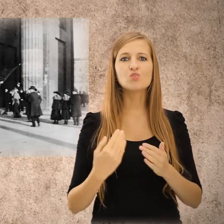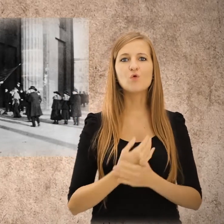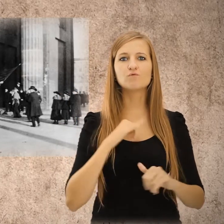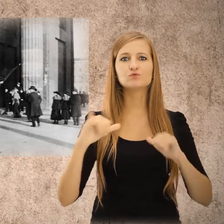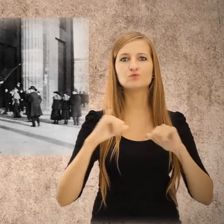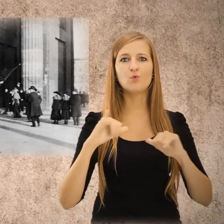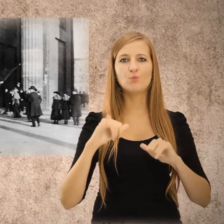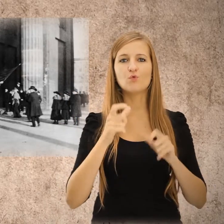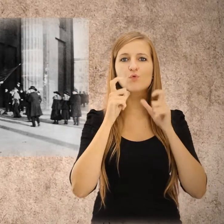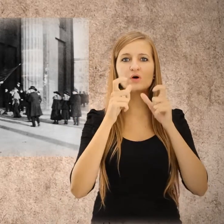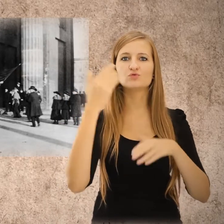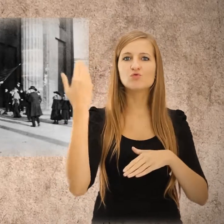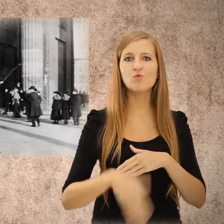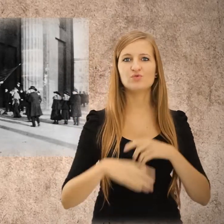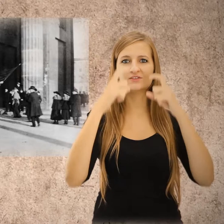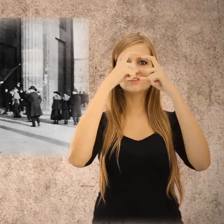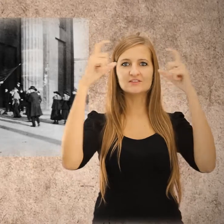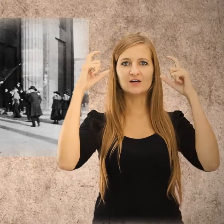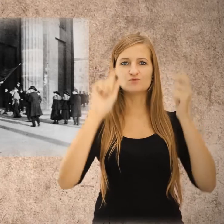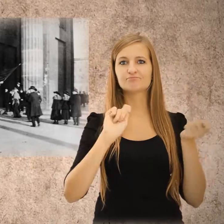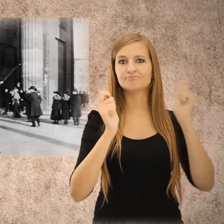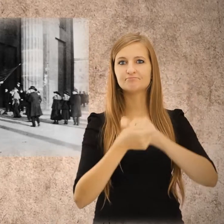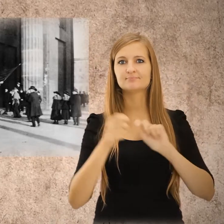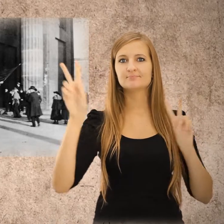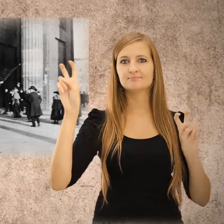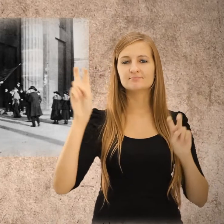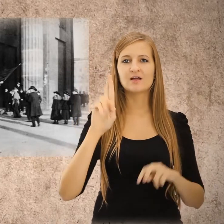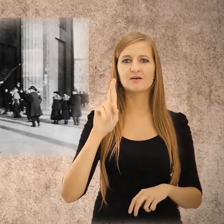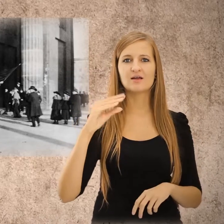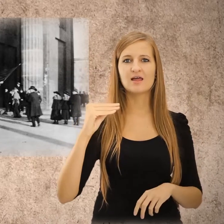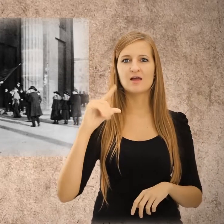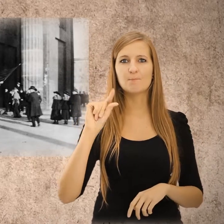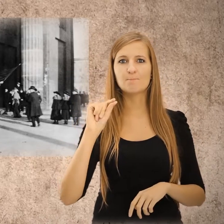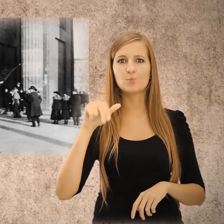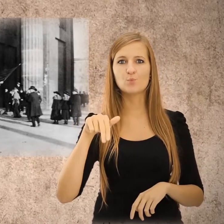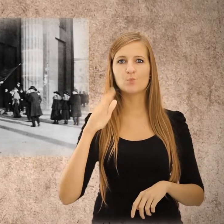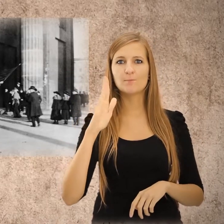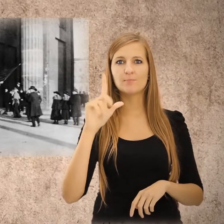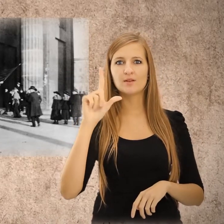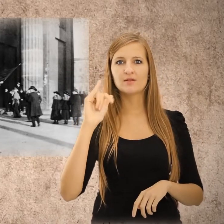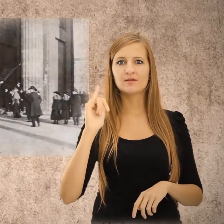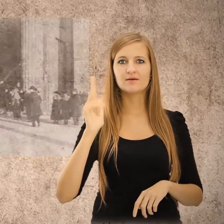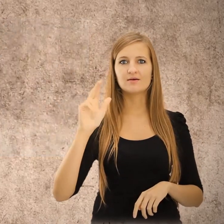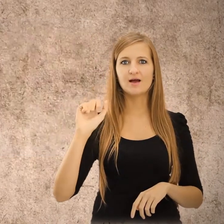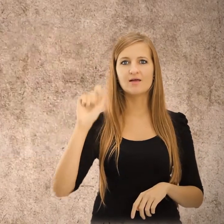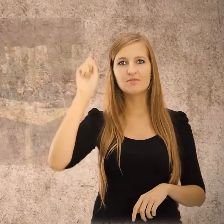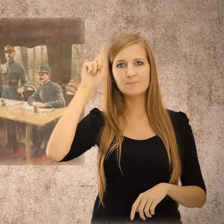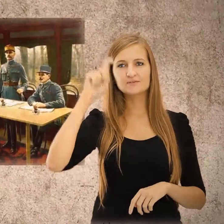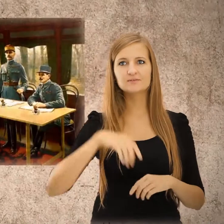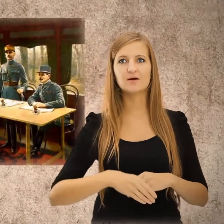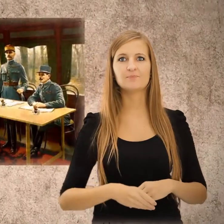Nowy rząd ogłasza koniec cesarstwa i powstanie Republiki Niemieckiej.